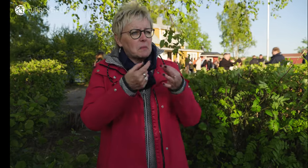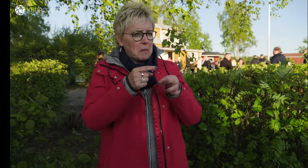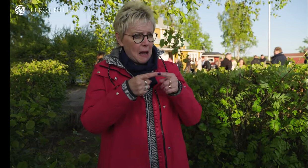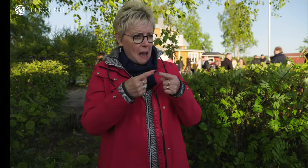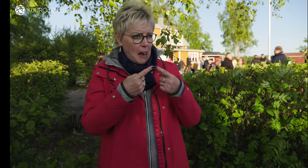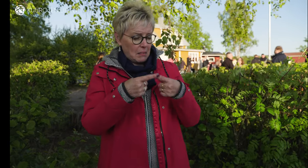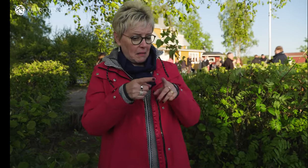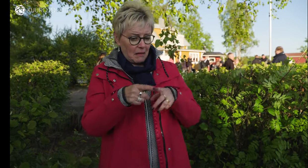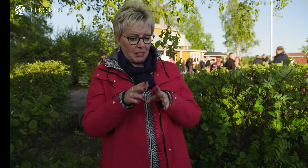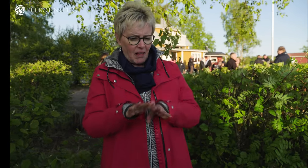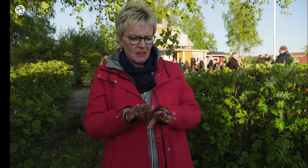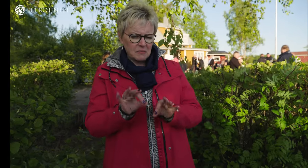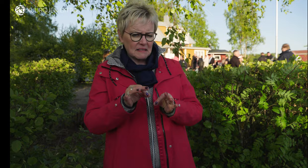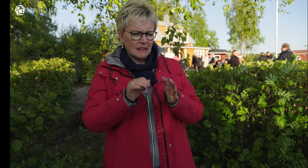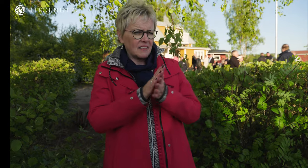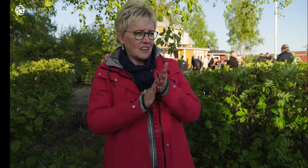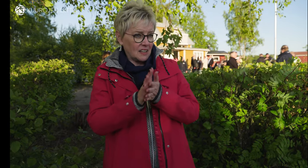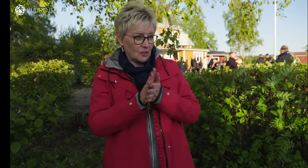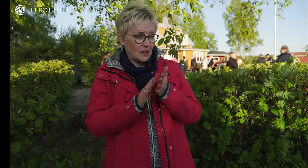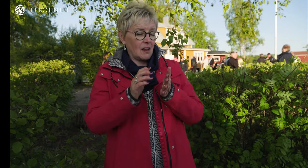miten niitä viitotaan.